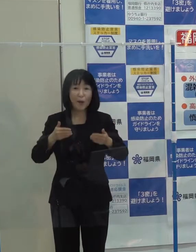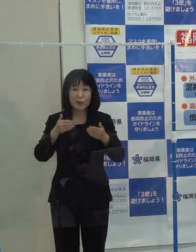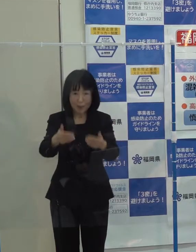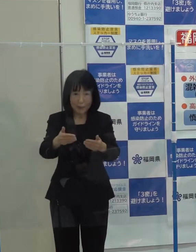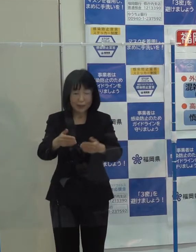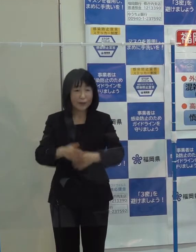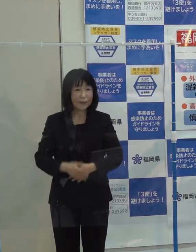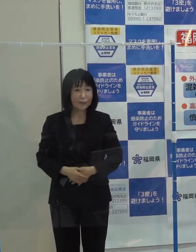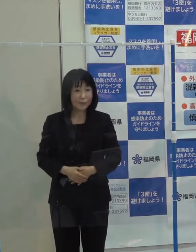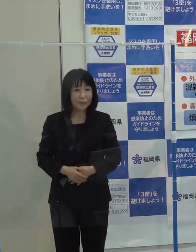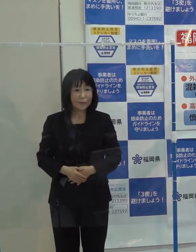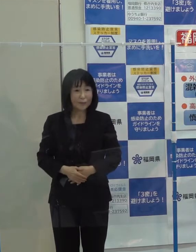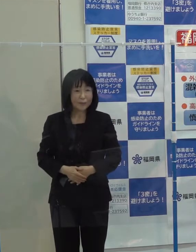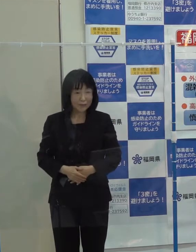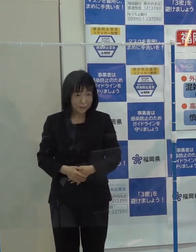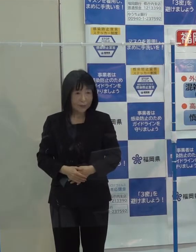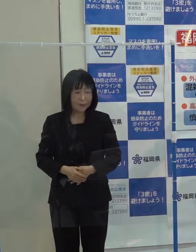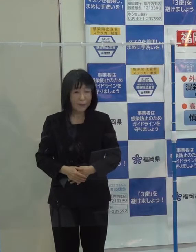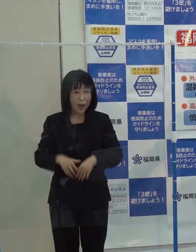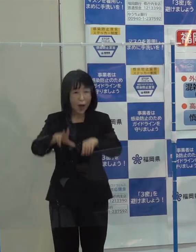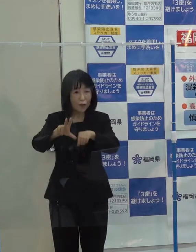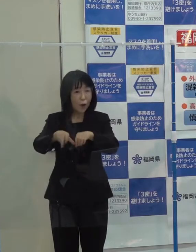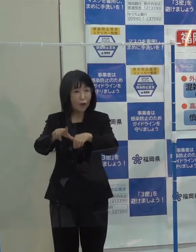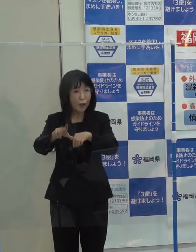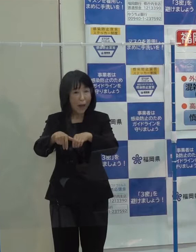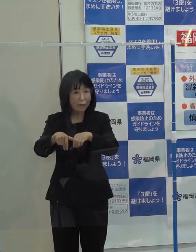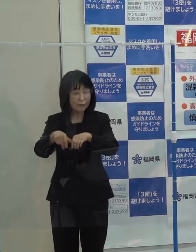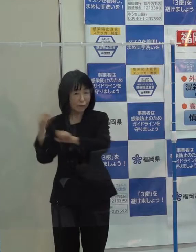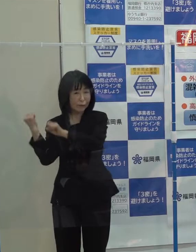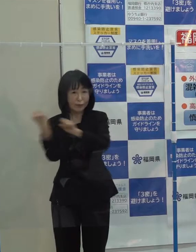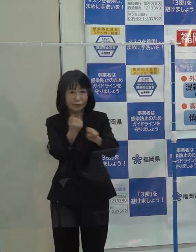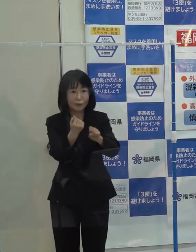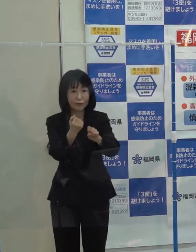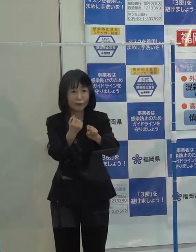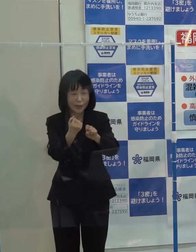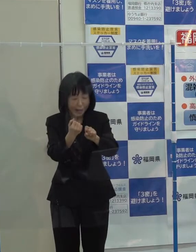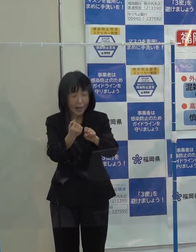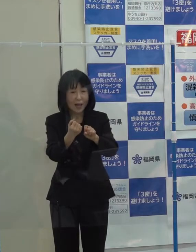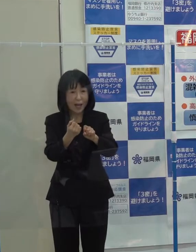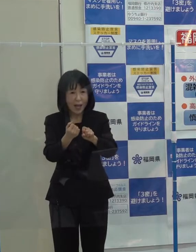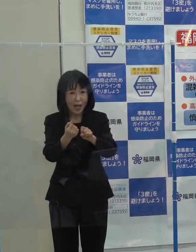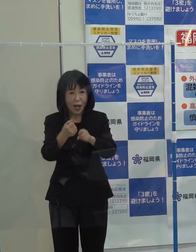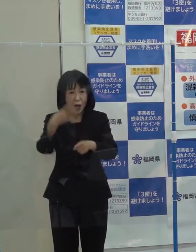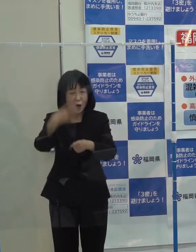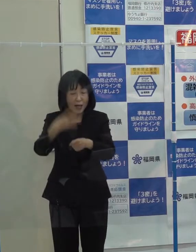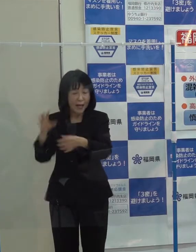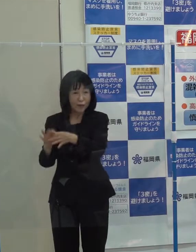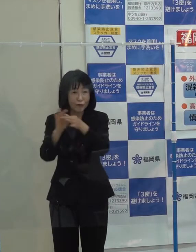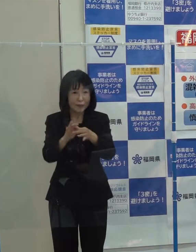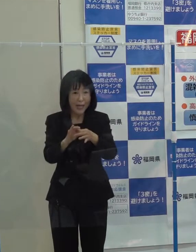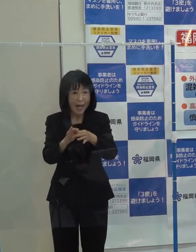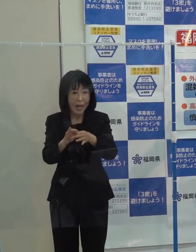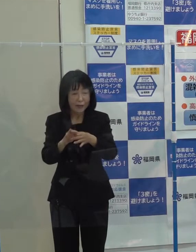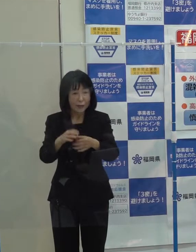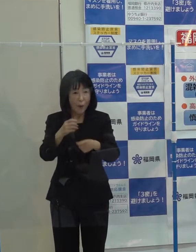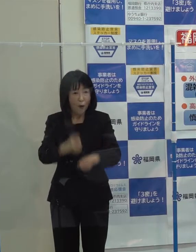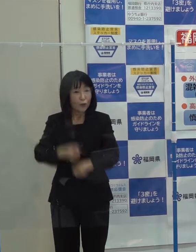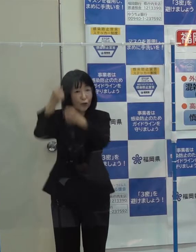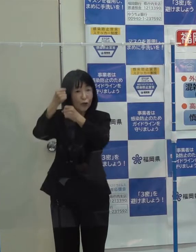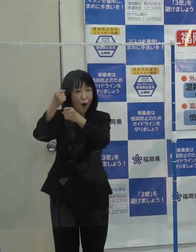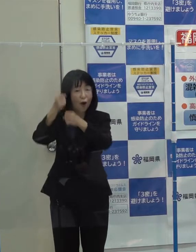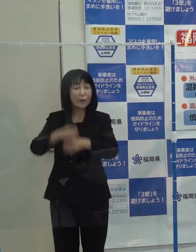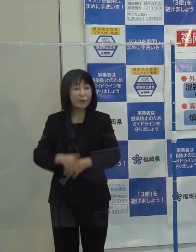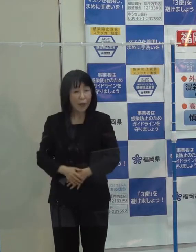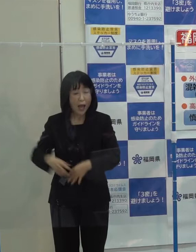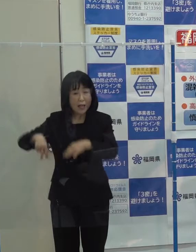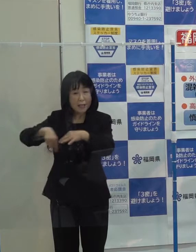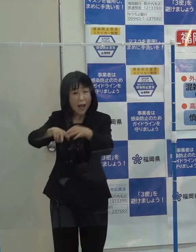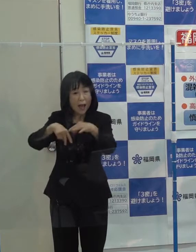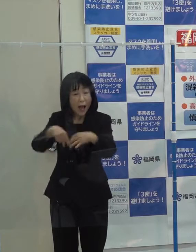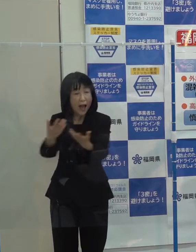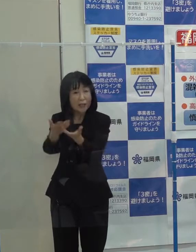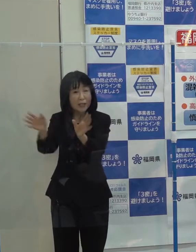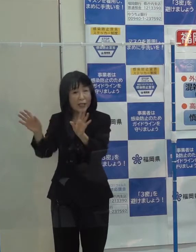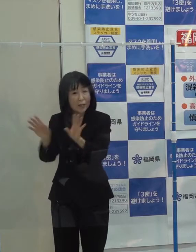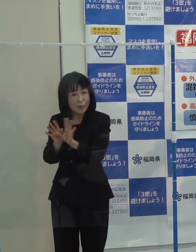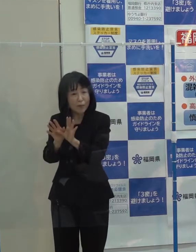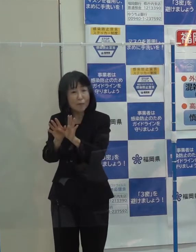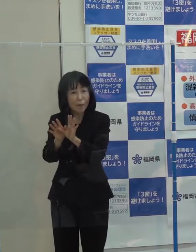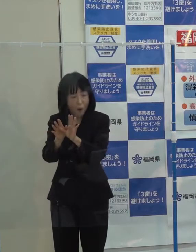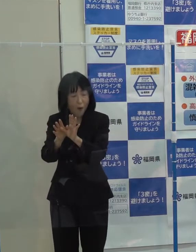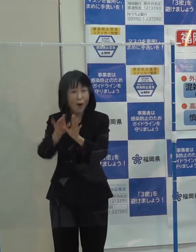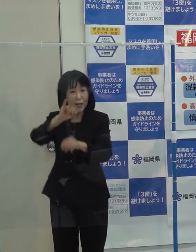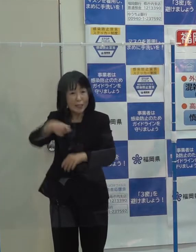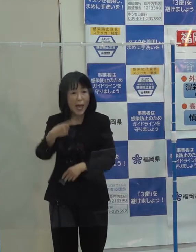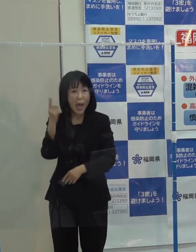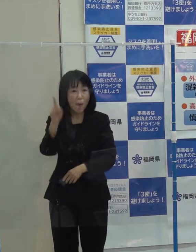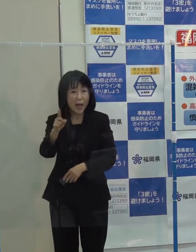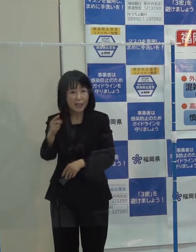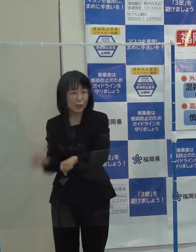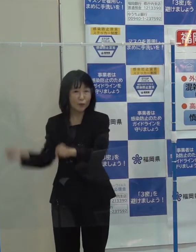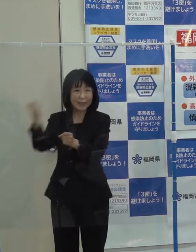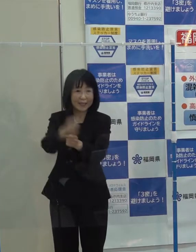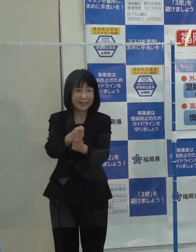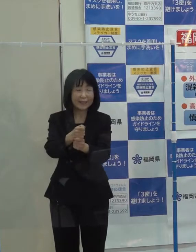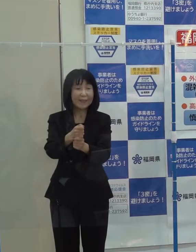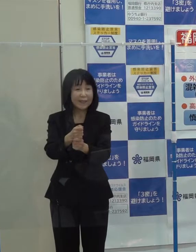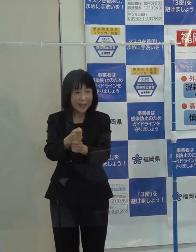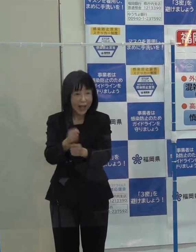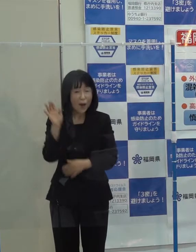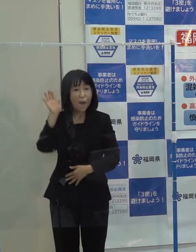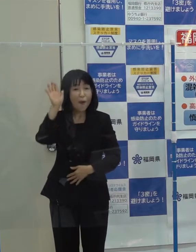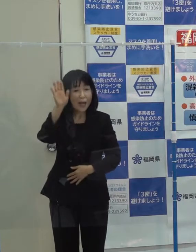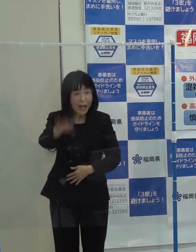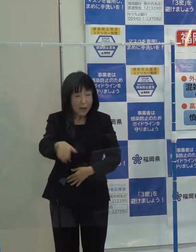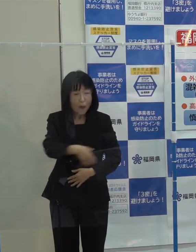ソフトバンクホークスが４年連続の日本一 またアビスパ福岡がＪ１に再昇格をするなど元気の出る話もありましたが 今後とも県のスポーツ振興基金を活用して